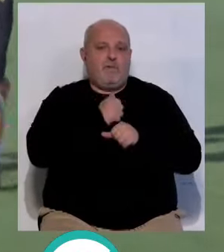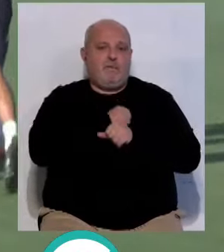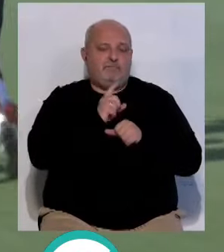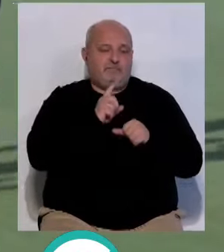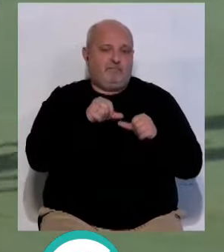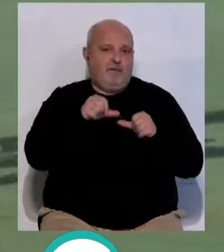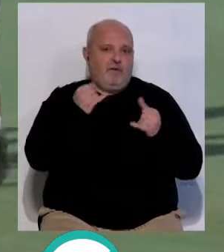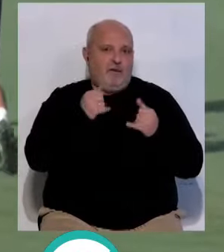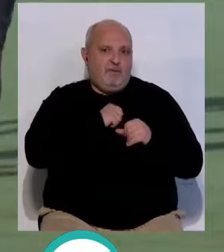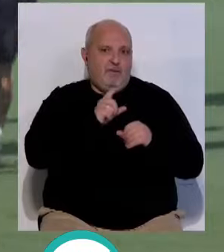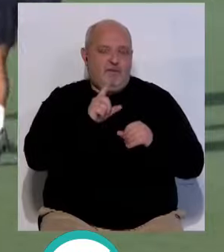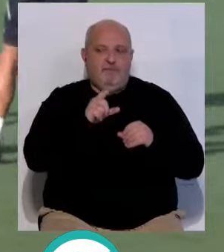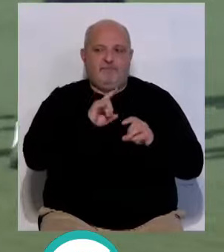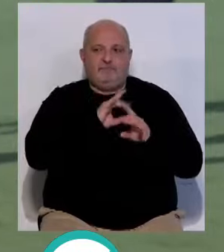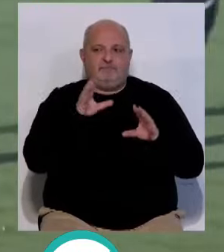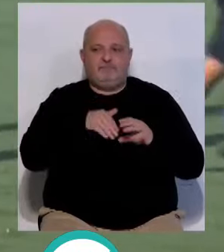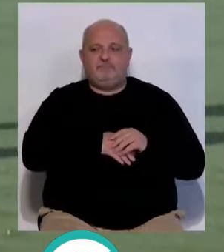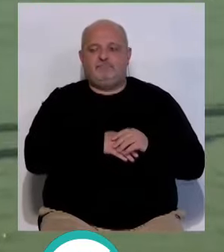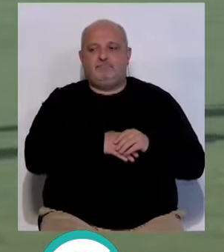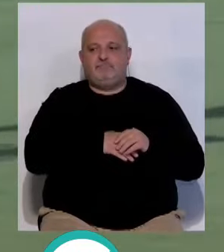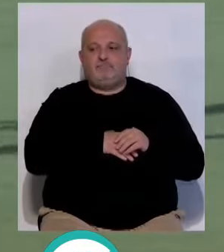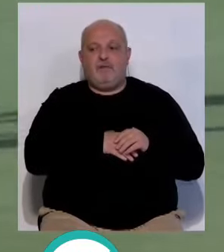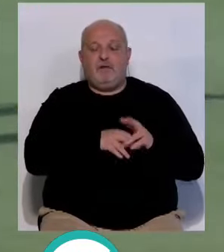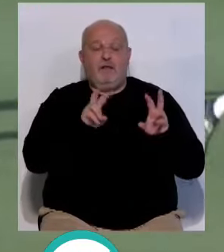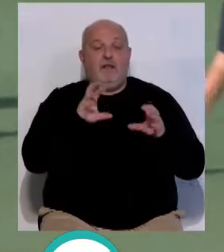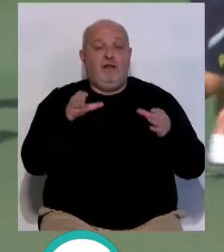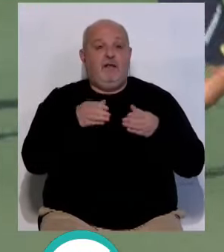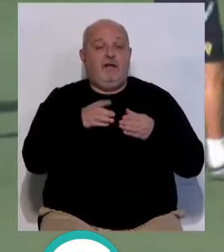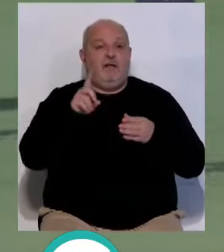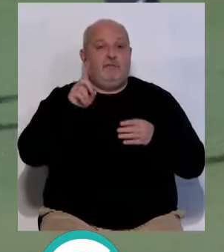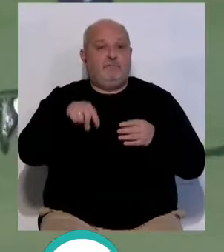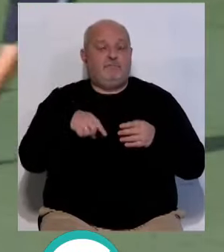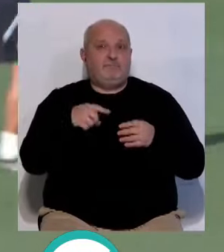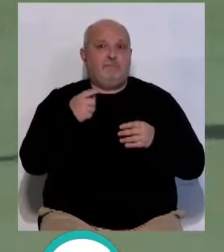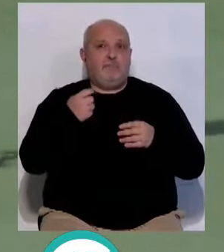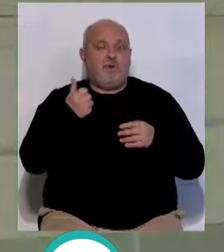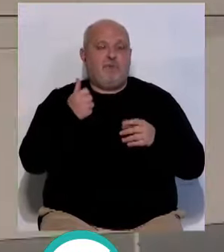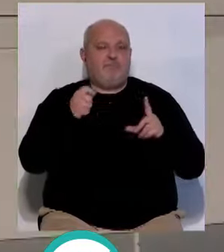ojalá que no por supuesto por supuesto en esta plantilla están teniendo muy poco protagonismo